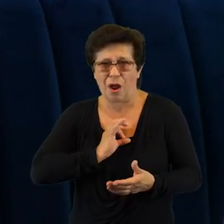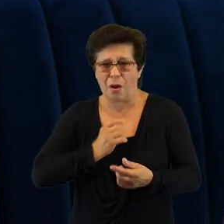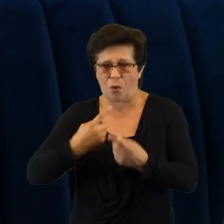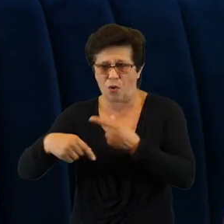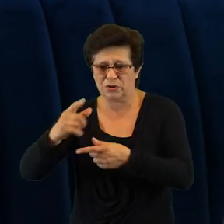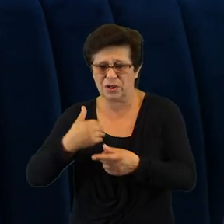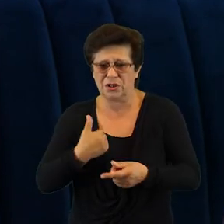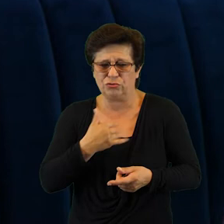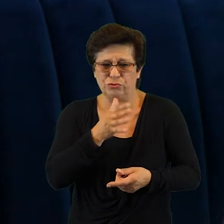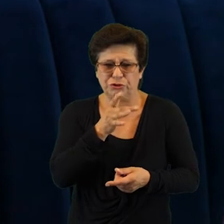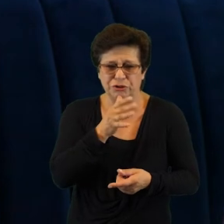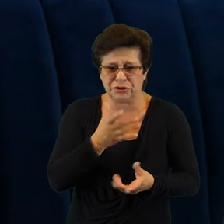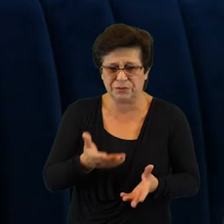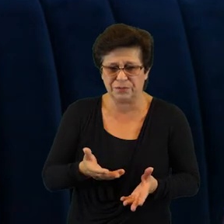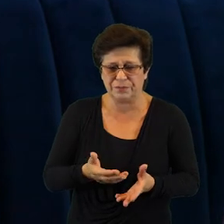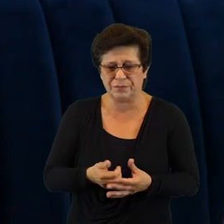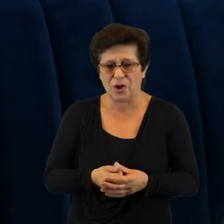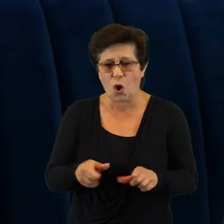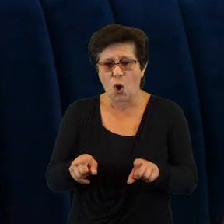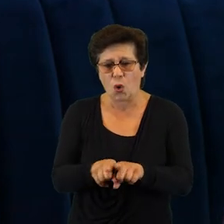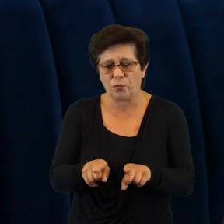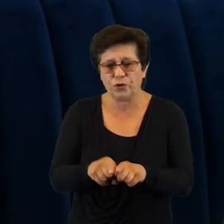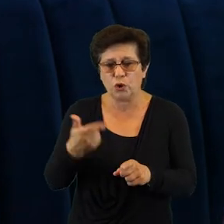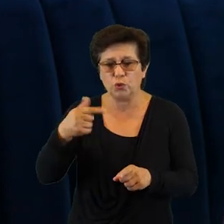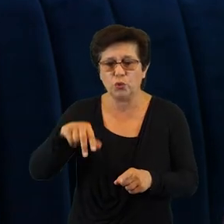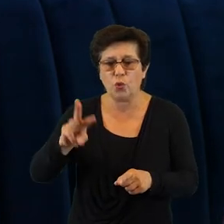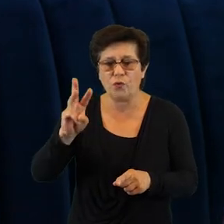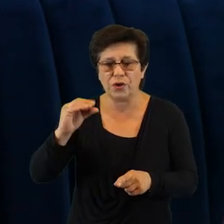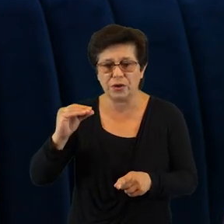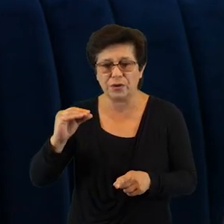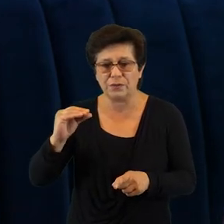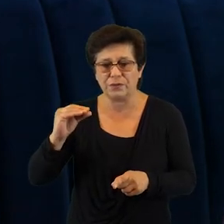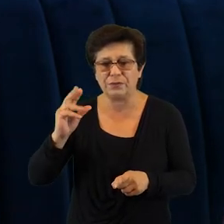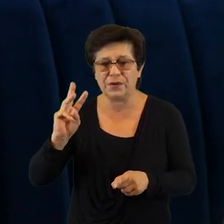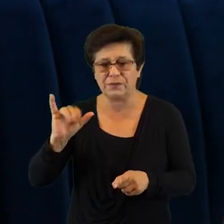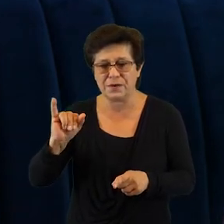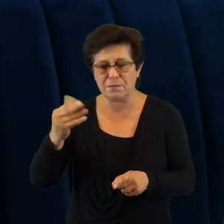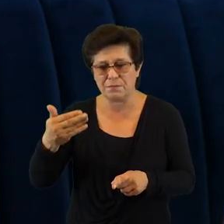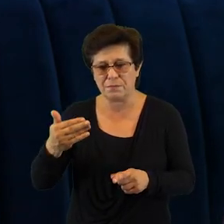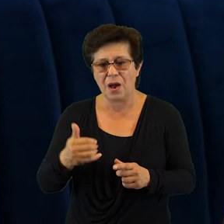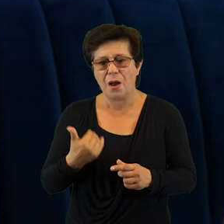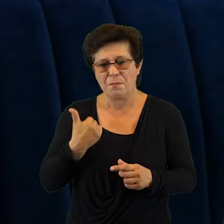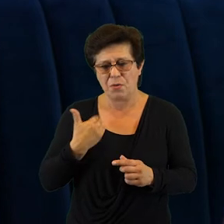Jak również Julian Tuwim, myślę, że pewnie była o tym mowa tutaj na spotkaniu.